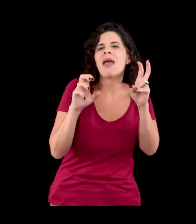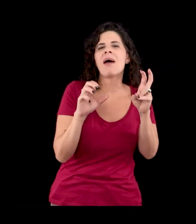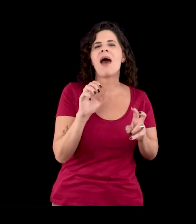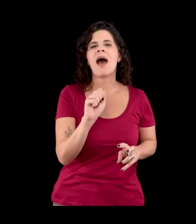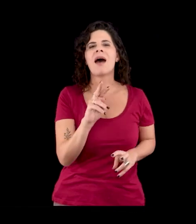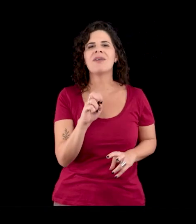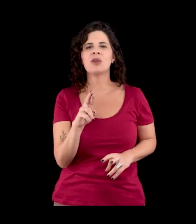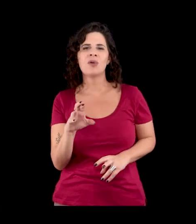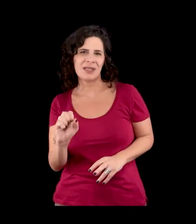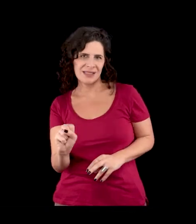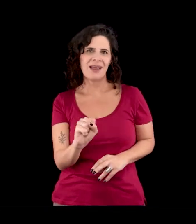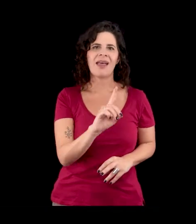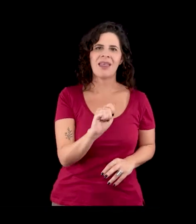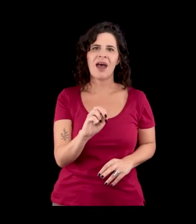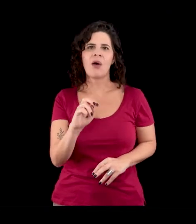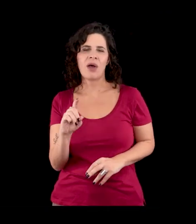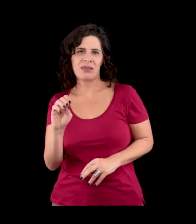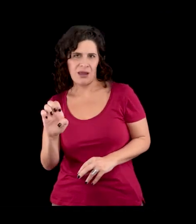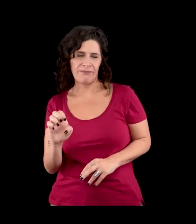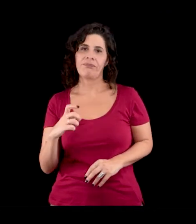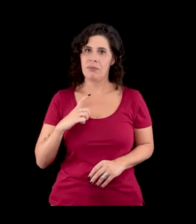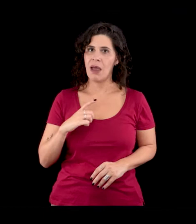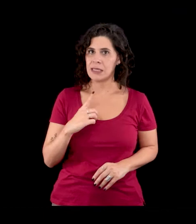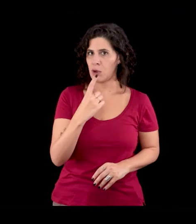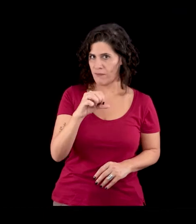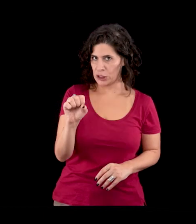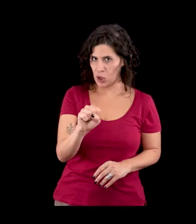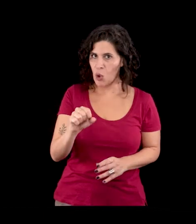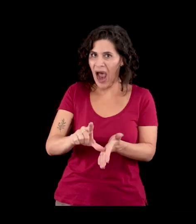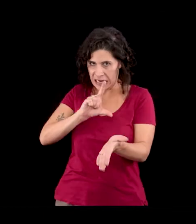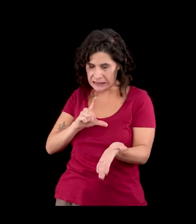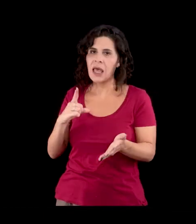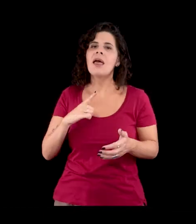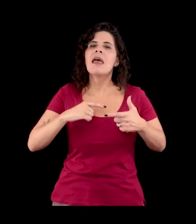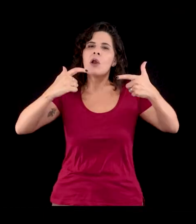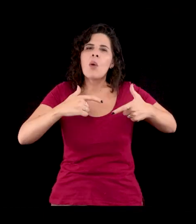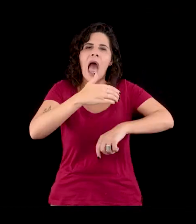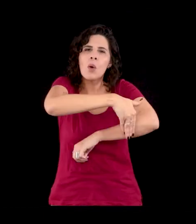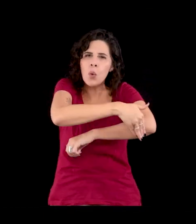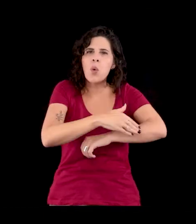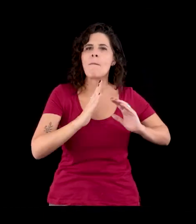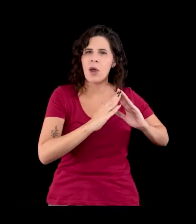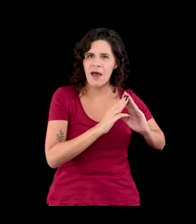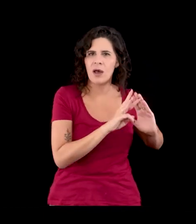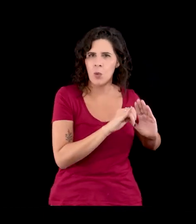Antes de 1988, teve uma tempestade na Haddock Lobo, onde o Willys morava, e ele pegou os documentos que ele tinha,